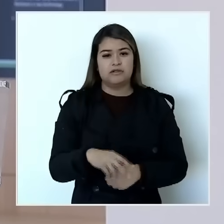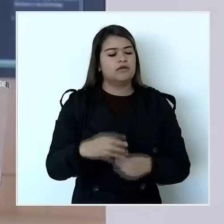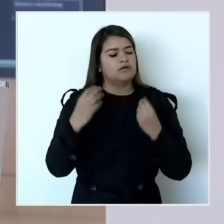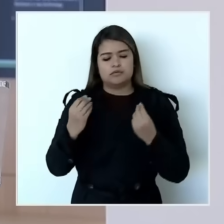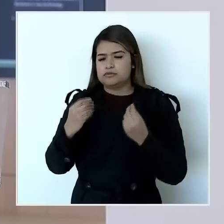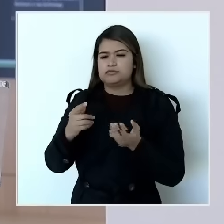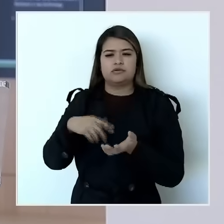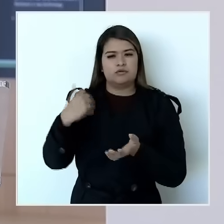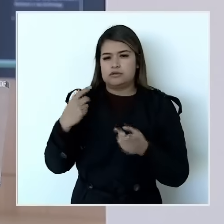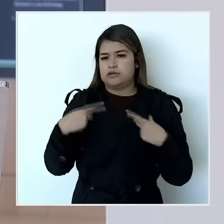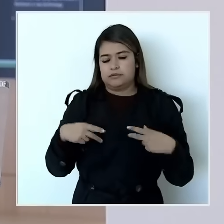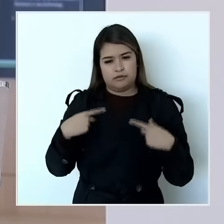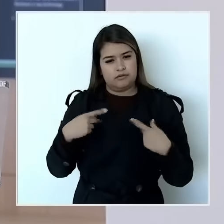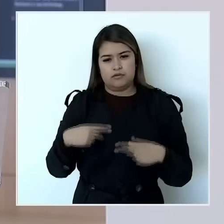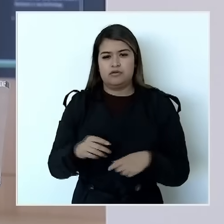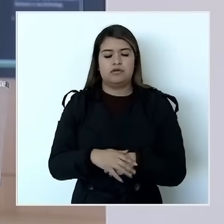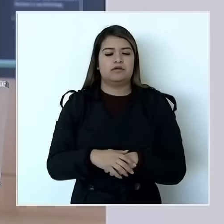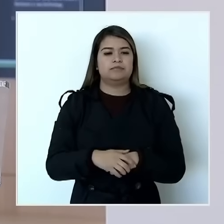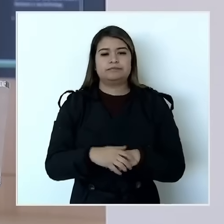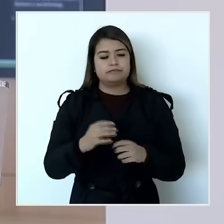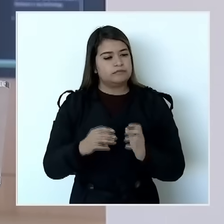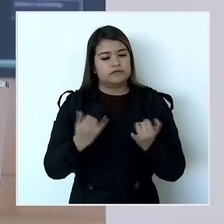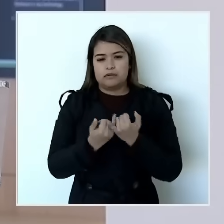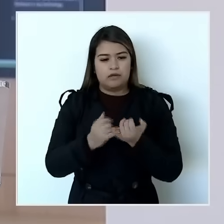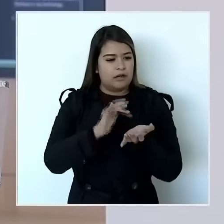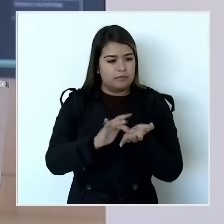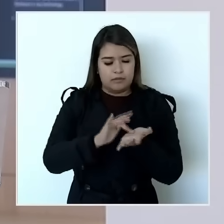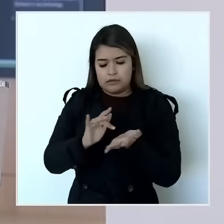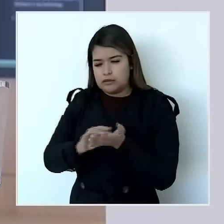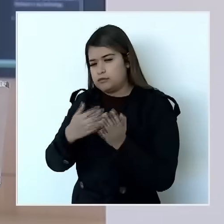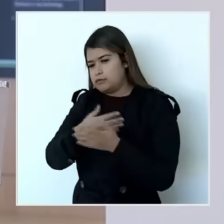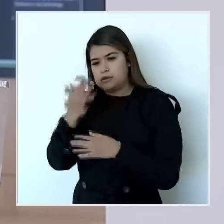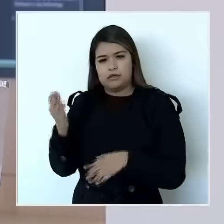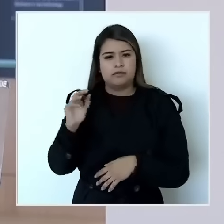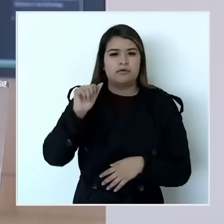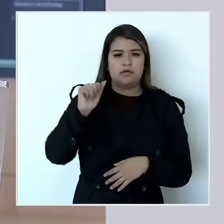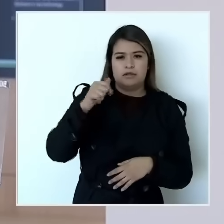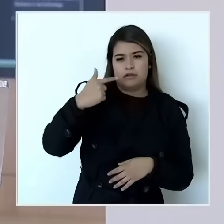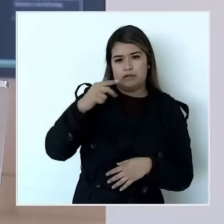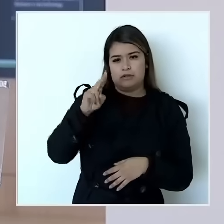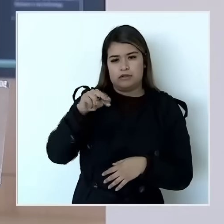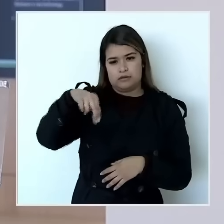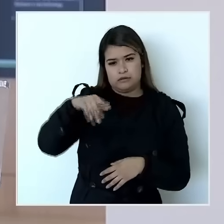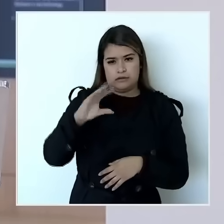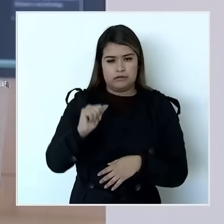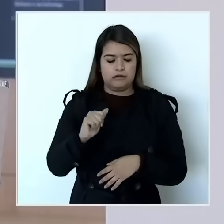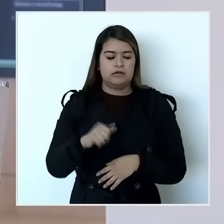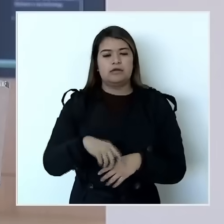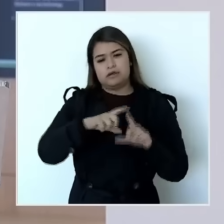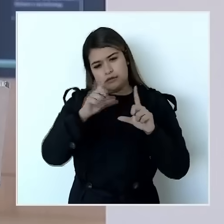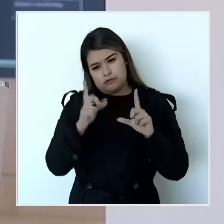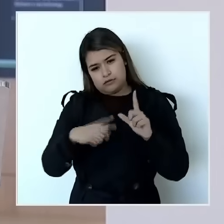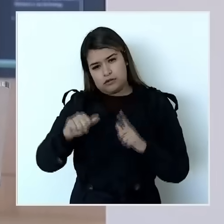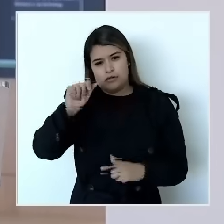federal. incluidas, por supuesto, la Agencia Nacional de Aduanas de México. Y la segunda,